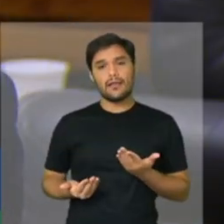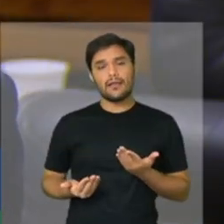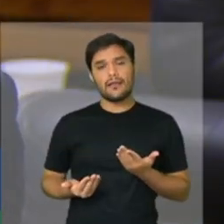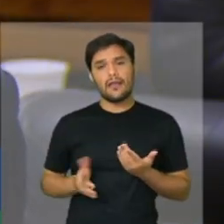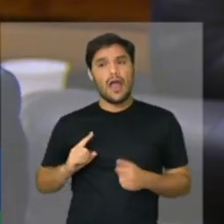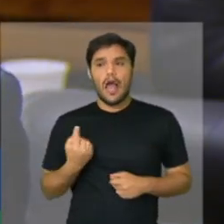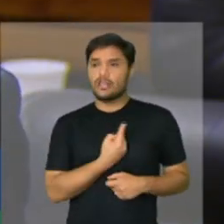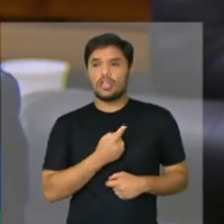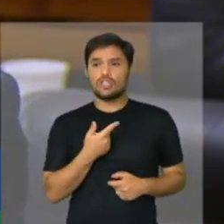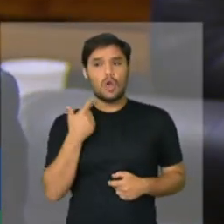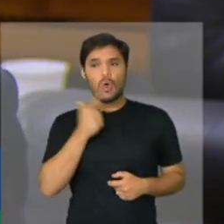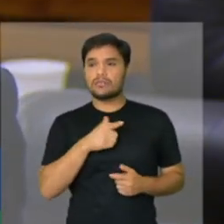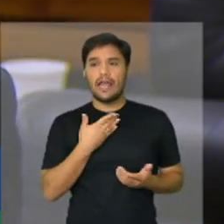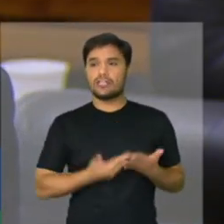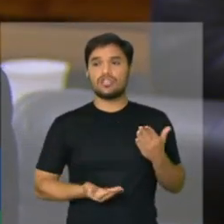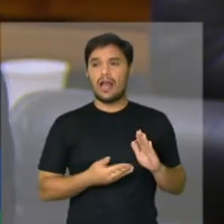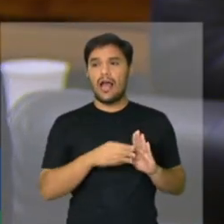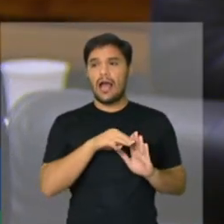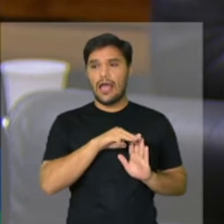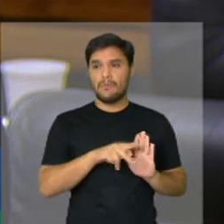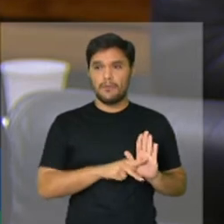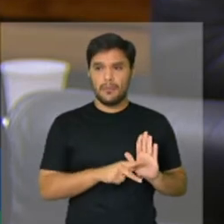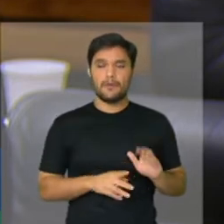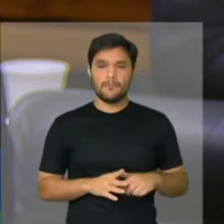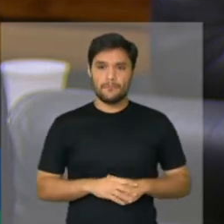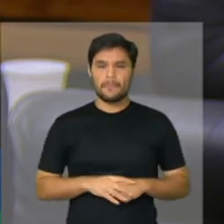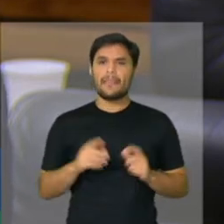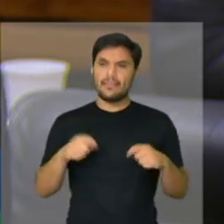INCLUSIVE PARLAMENTAR NÃO SABE, MESMO DEPOIS DE VOTAR O